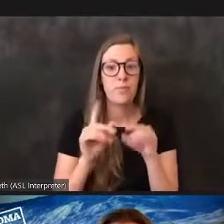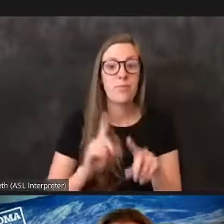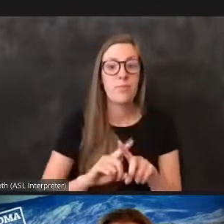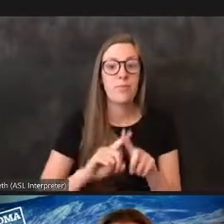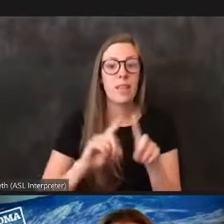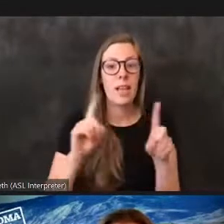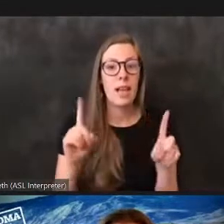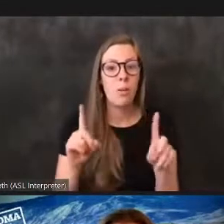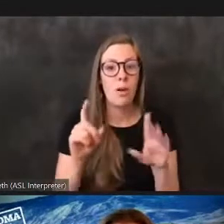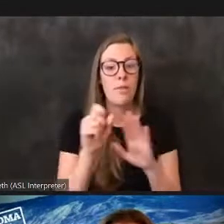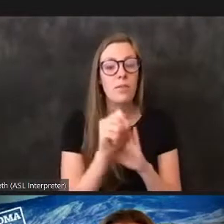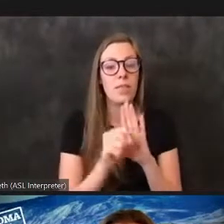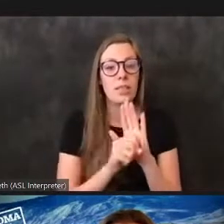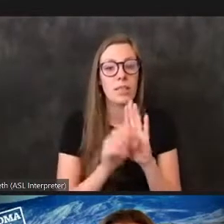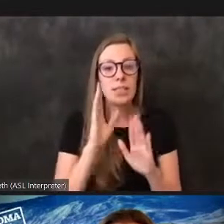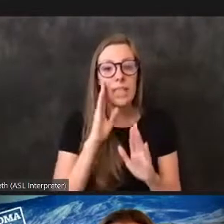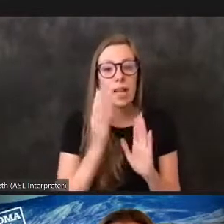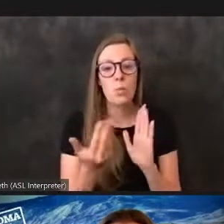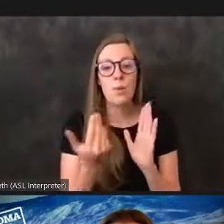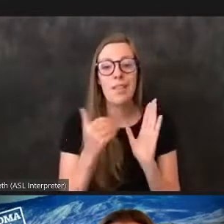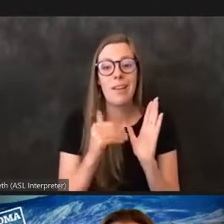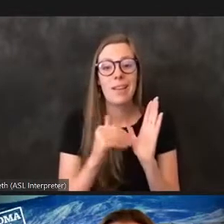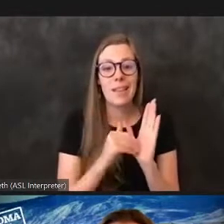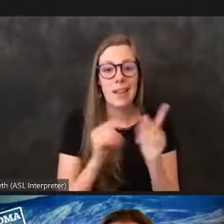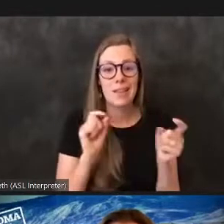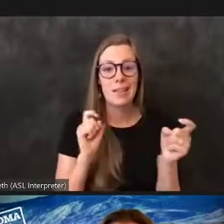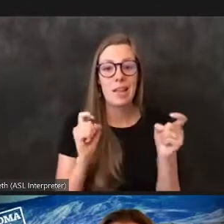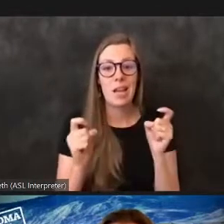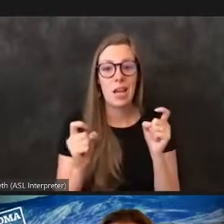Sin embargo, el estado ajustará el nivel naranja